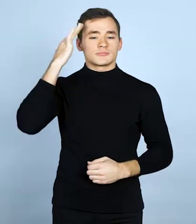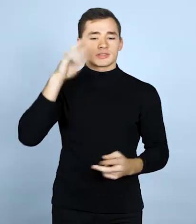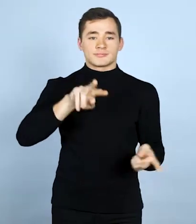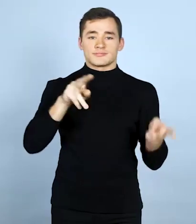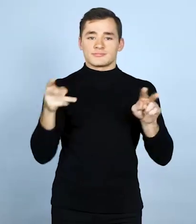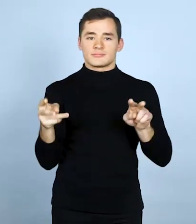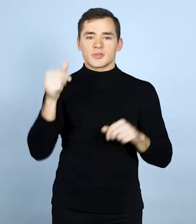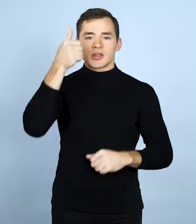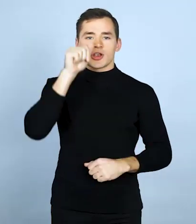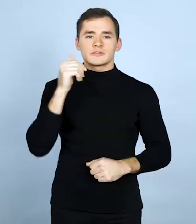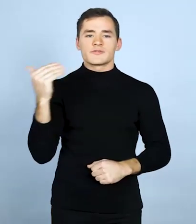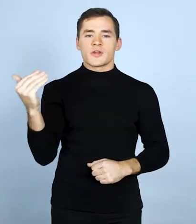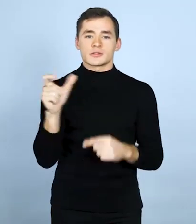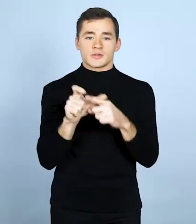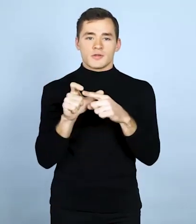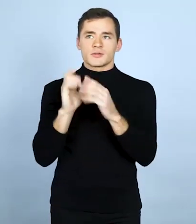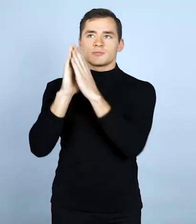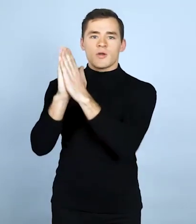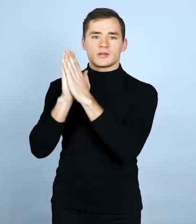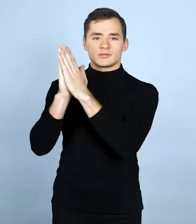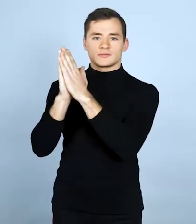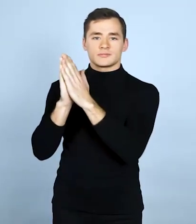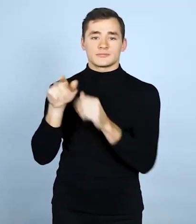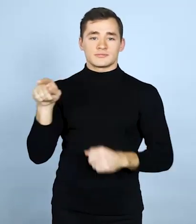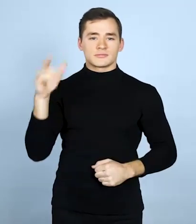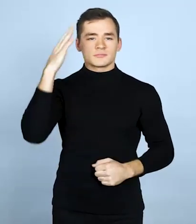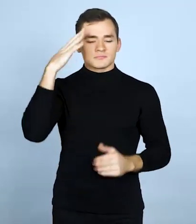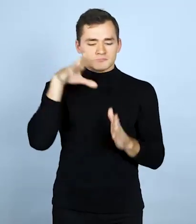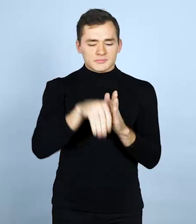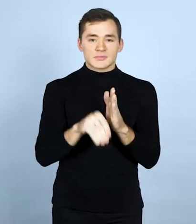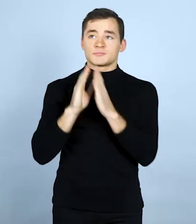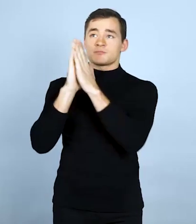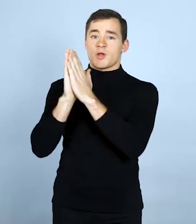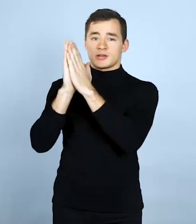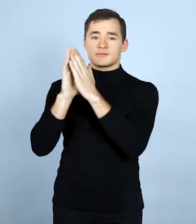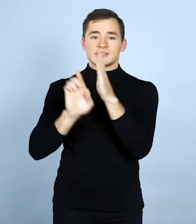в переводе с греческого языка «молитва». Он символизирует моление